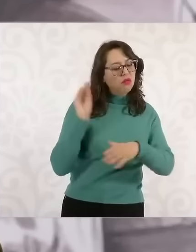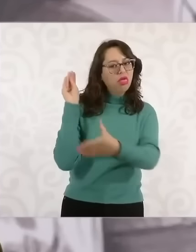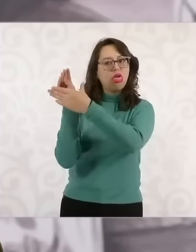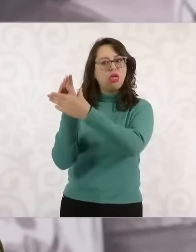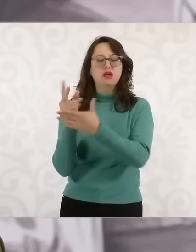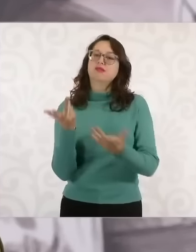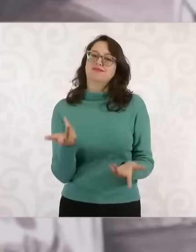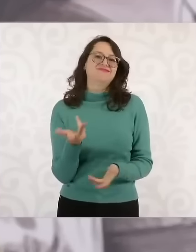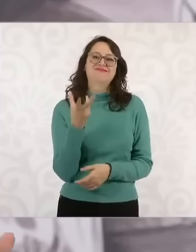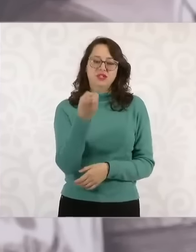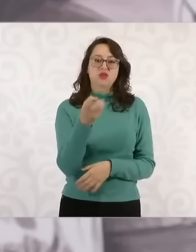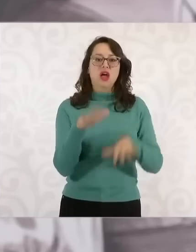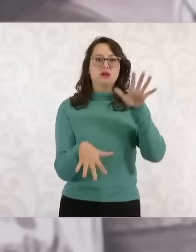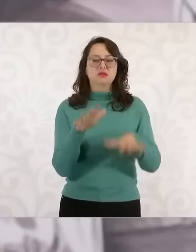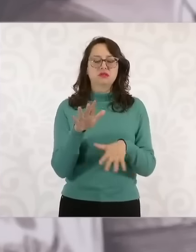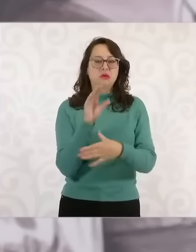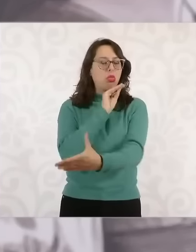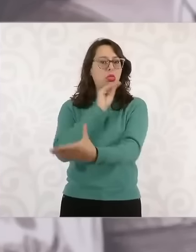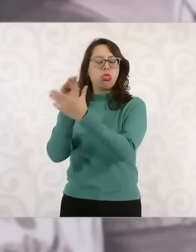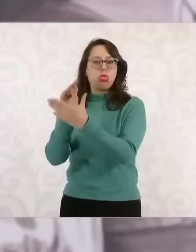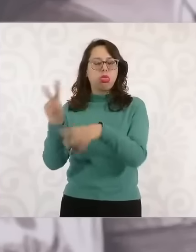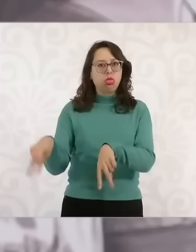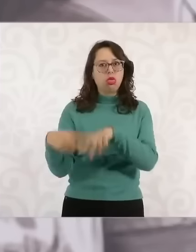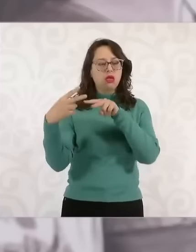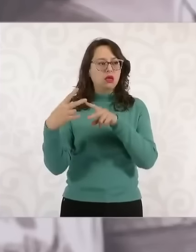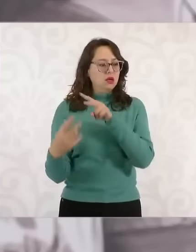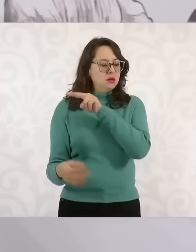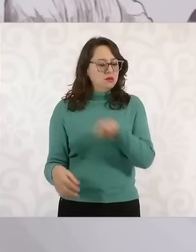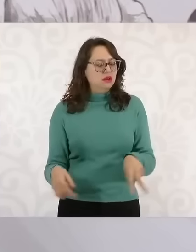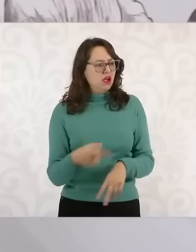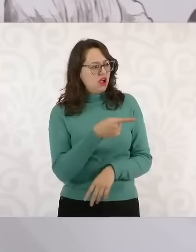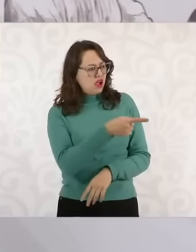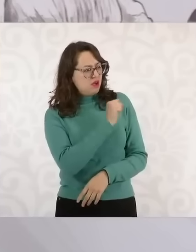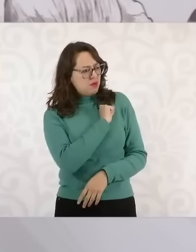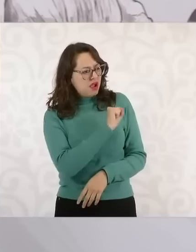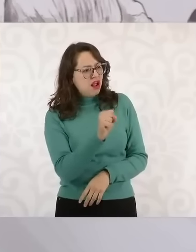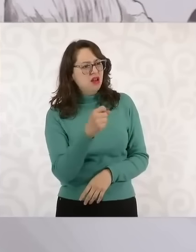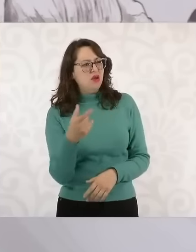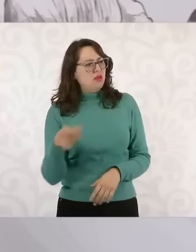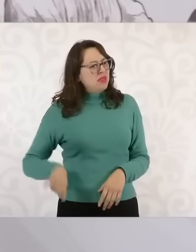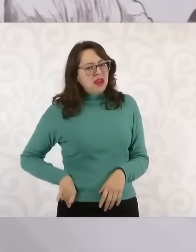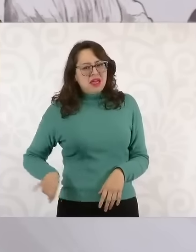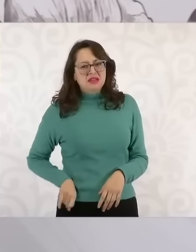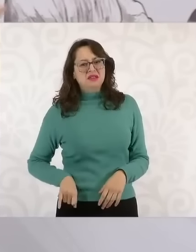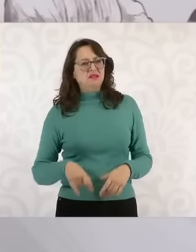visual que muchas veces eh pues interpreta como frialdad o desinterés, indiferencia Y a veces no